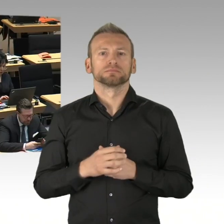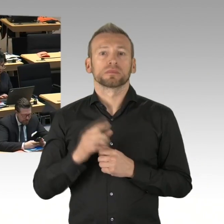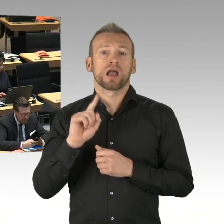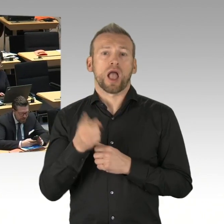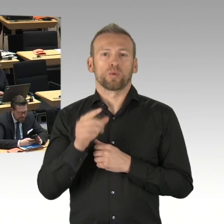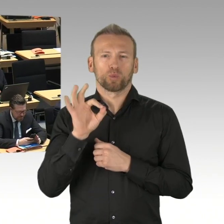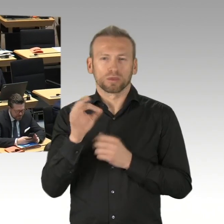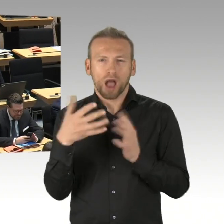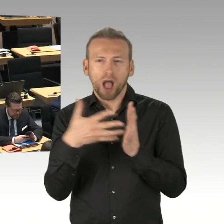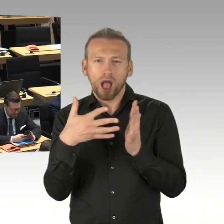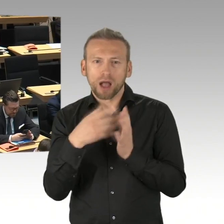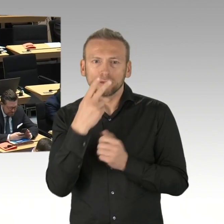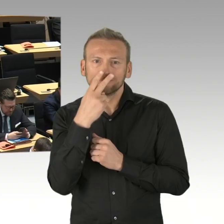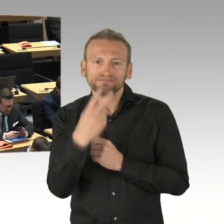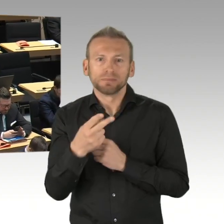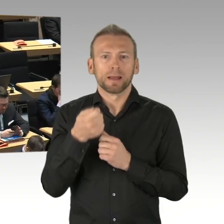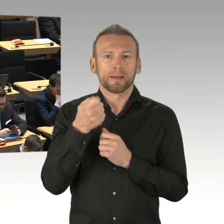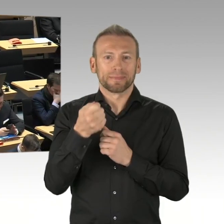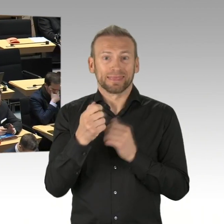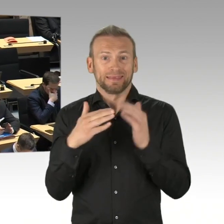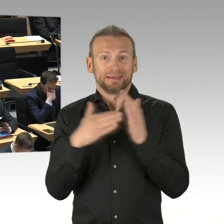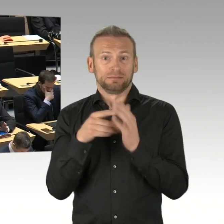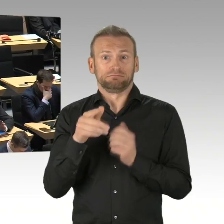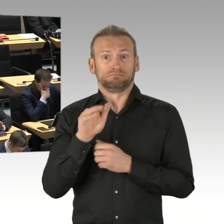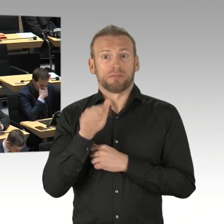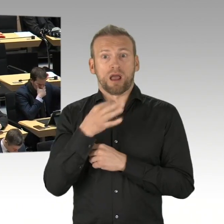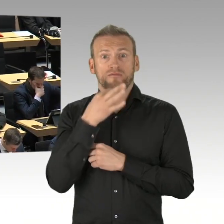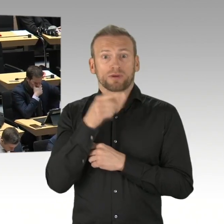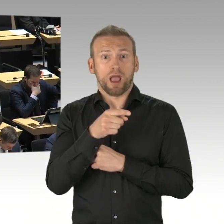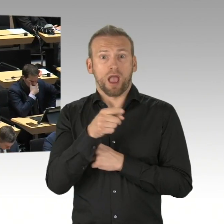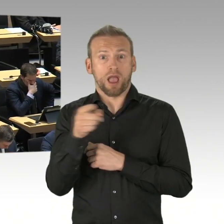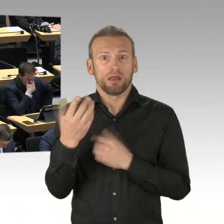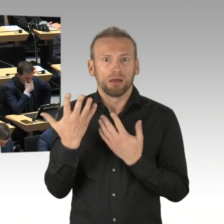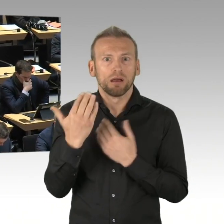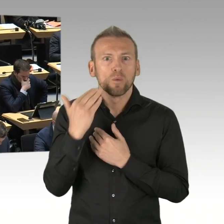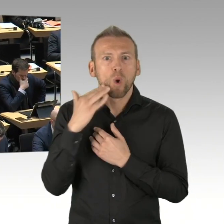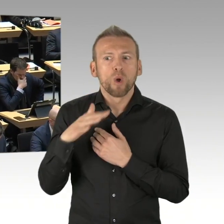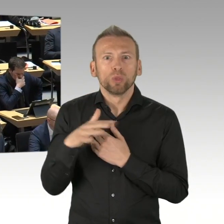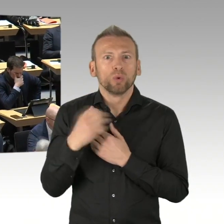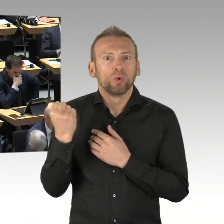Als ob die Vermieter heute nicht gucken, wer leistungsfähig ist. Aber heute haben die Menschen überhaupt keine Möglichkeit,